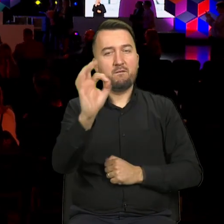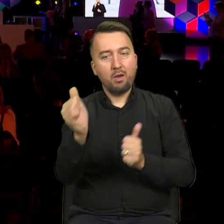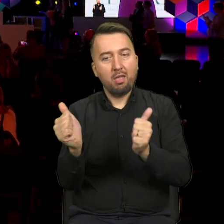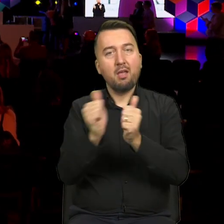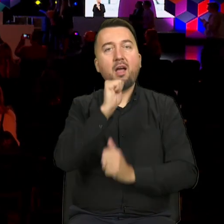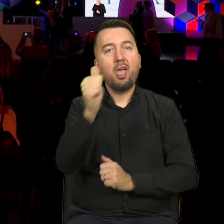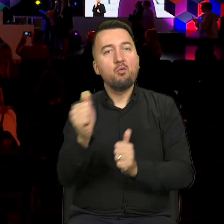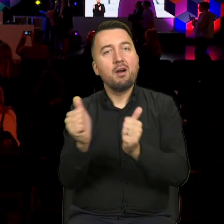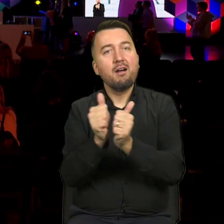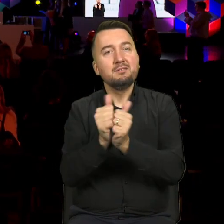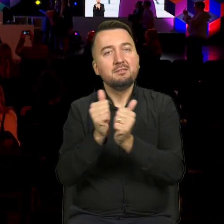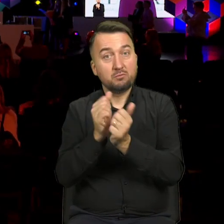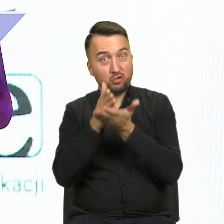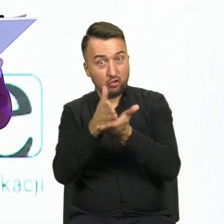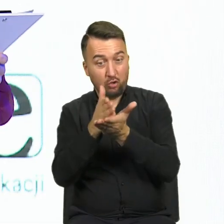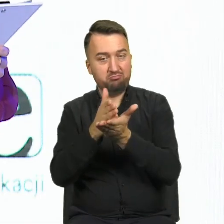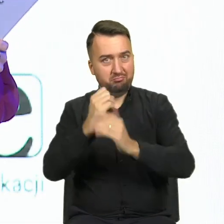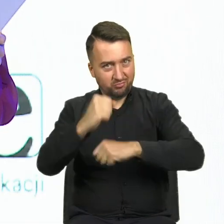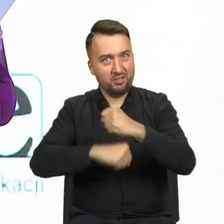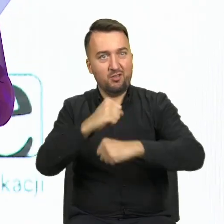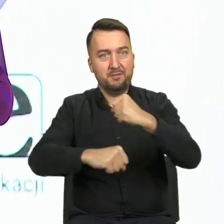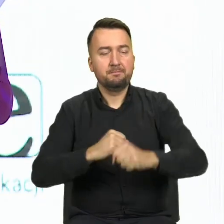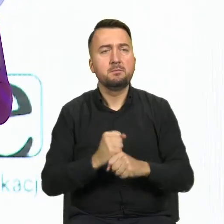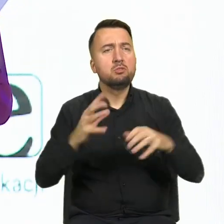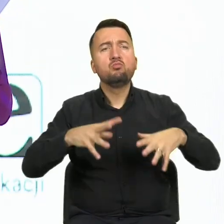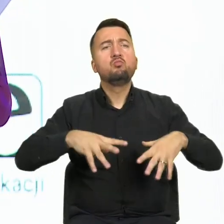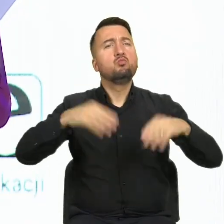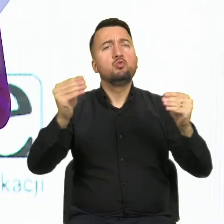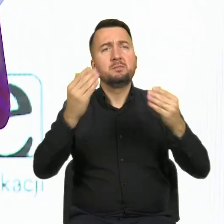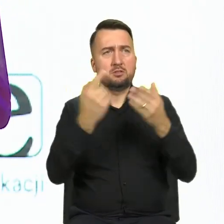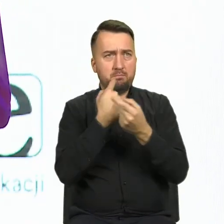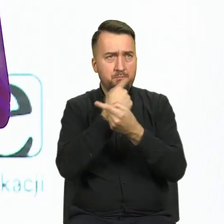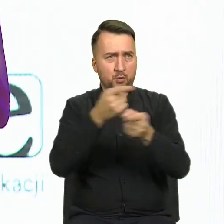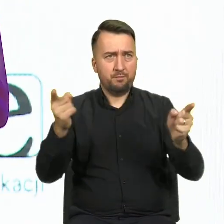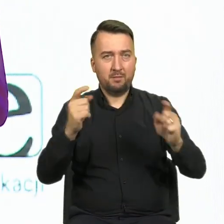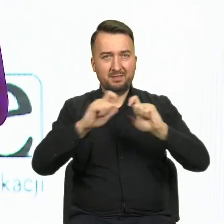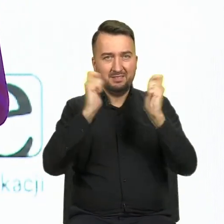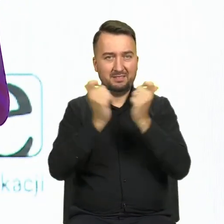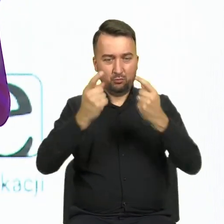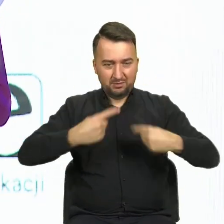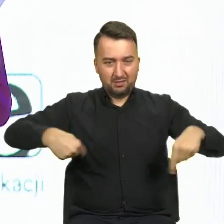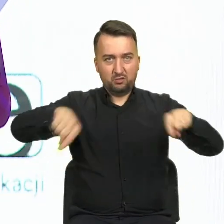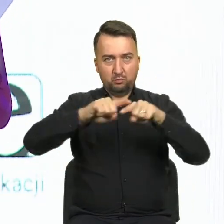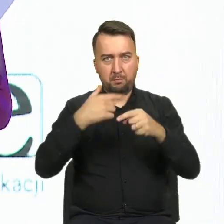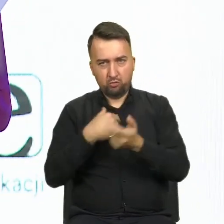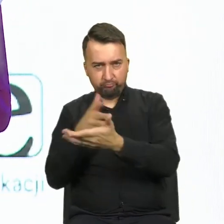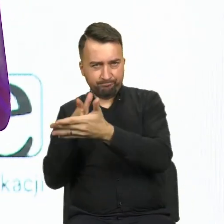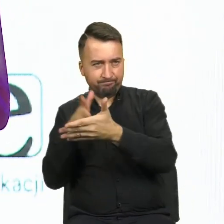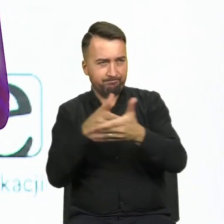które działa. Na początku chciałam podkreślić, że cały nasz zespół oceniający pracę był pod wrażeniem ilości